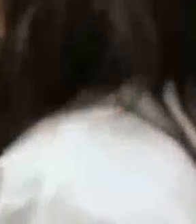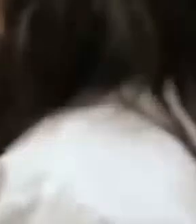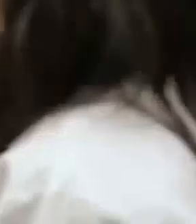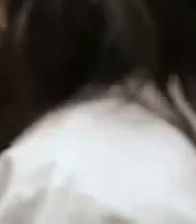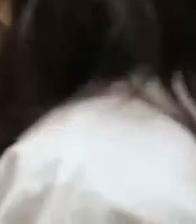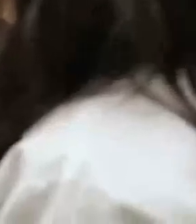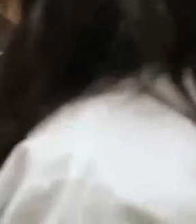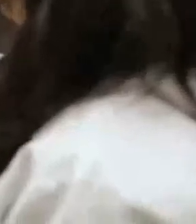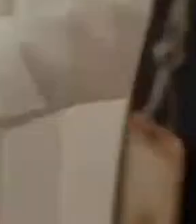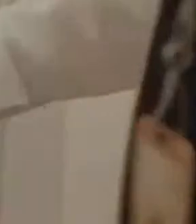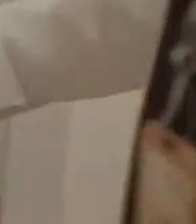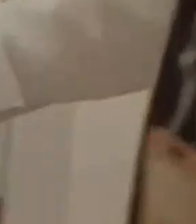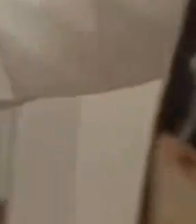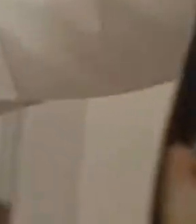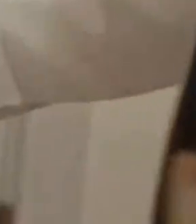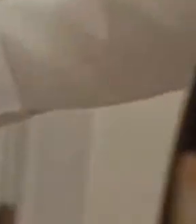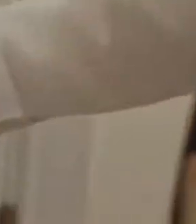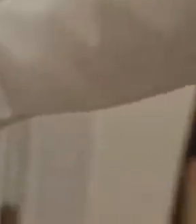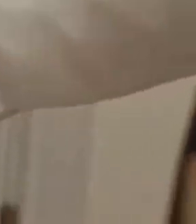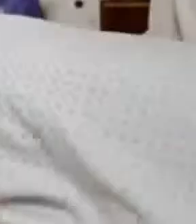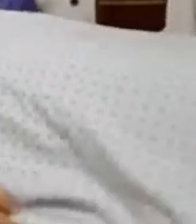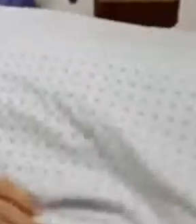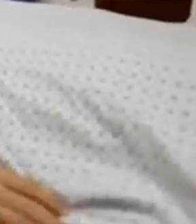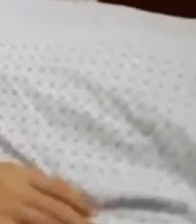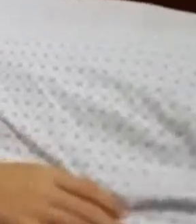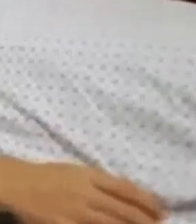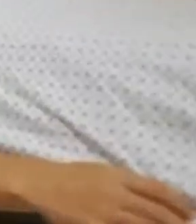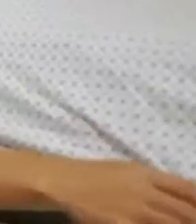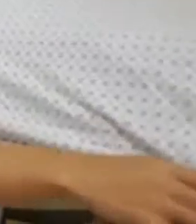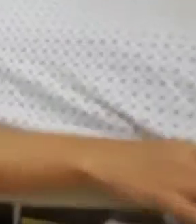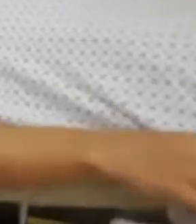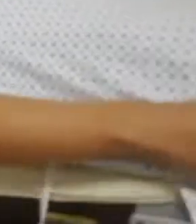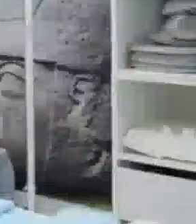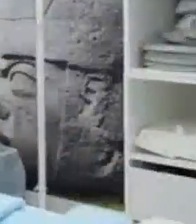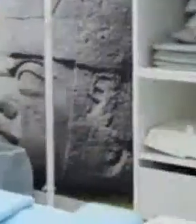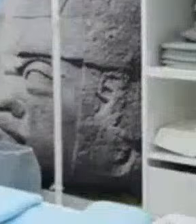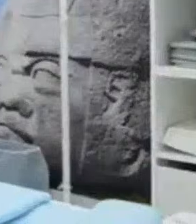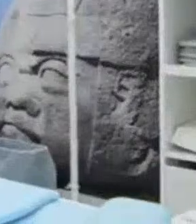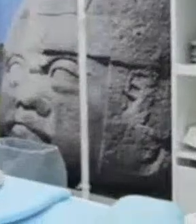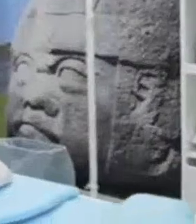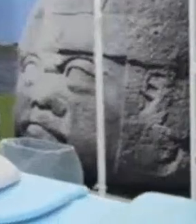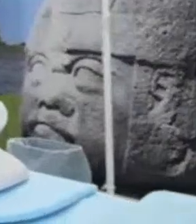tenerlo mejor en equipos de alta tecnología con un acelerador lineal, resonador magnético